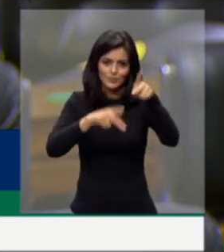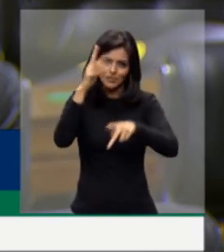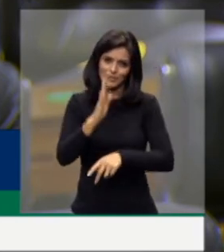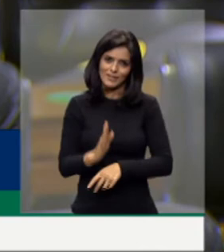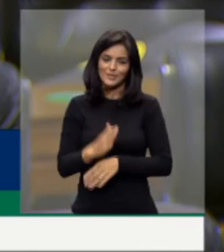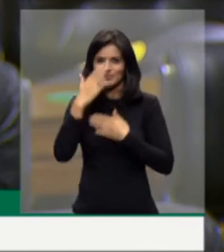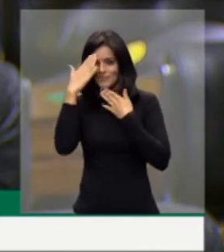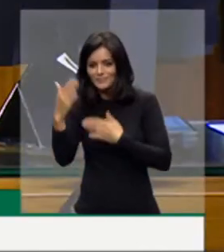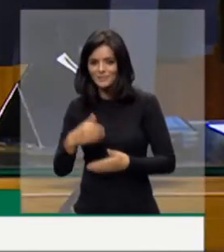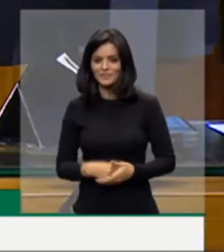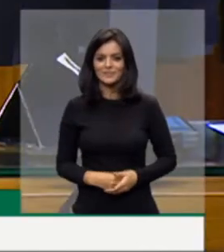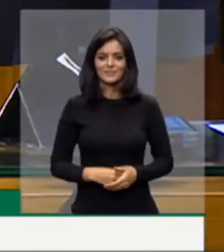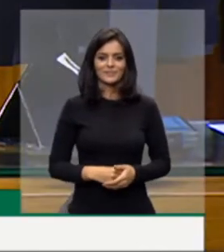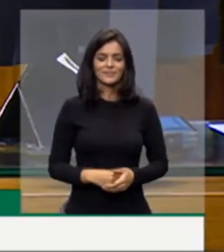NÃO QUEBREM, É UMA MATÉRIA PLURAL, COMPLEXA PARA QUE